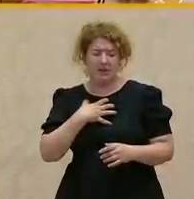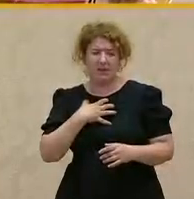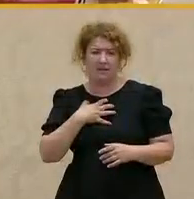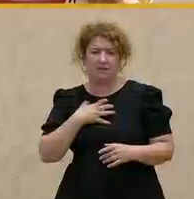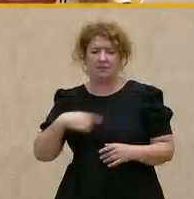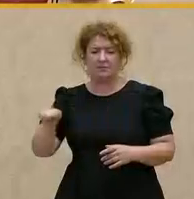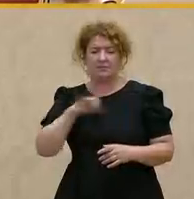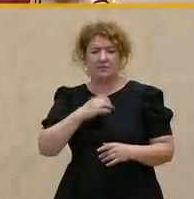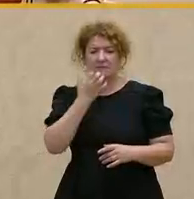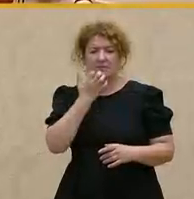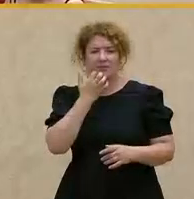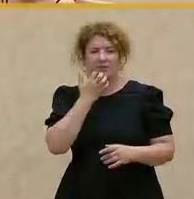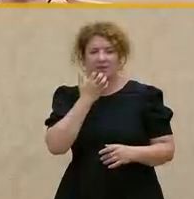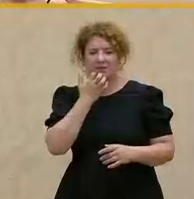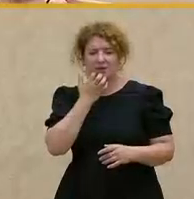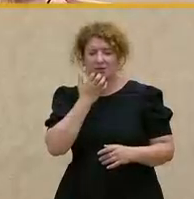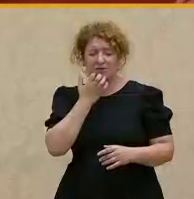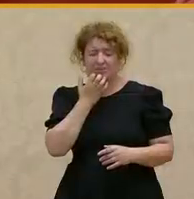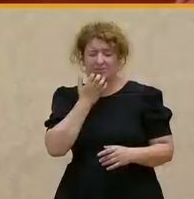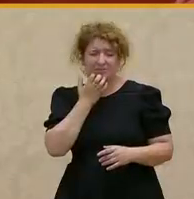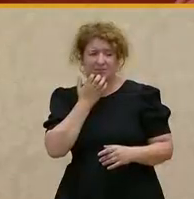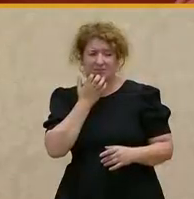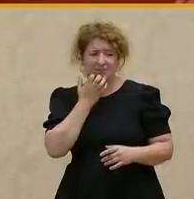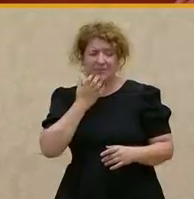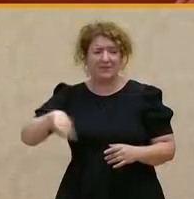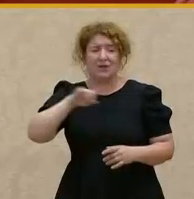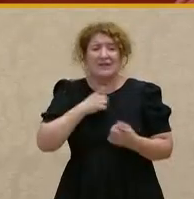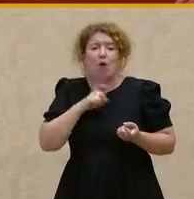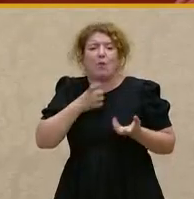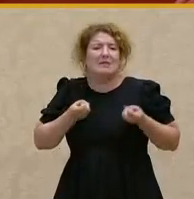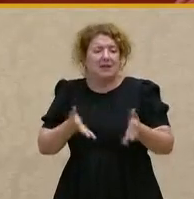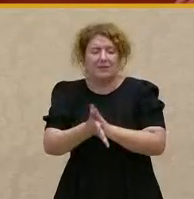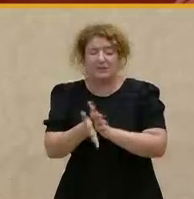no sabía muy bien cómo expresarlo. Así que, en tiempos en los que la IA